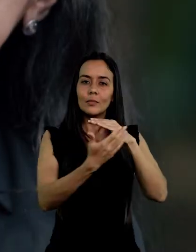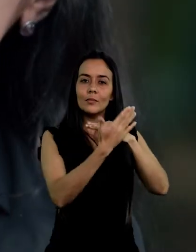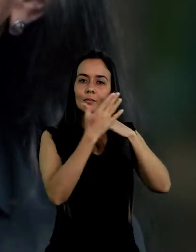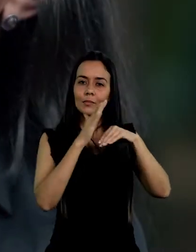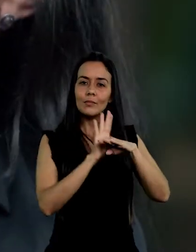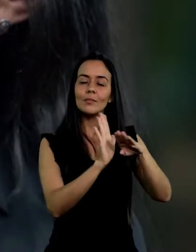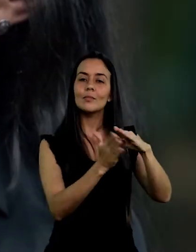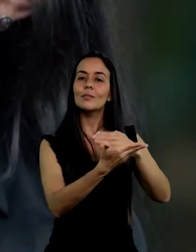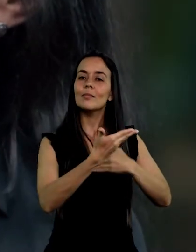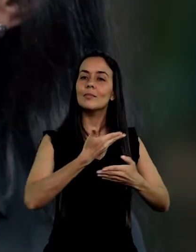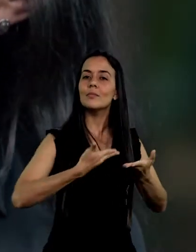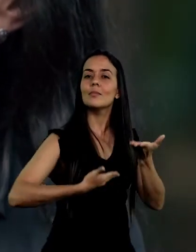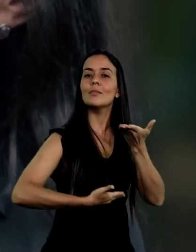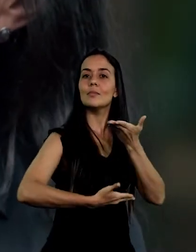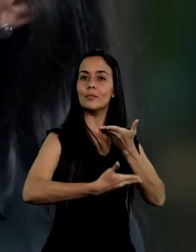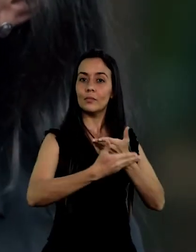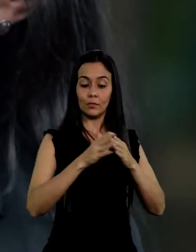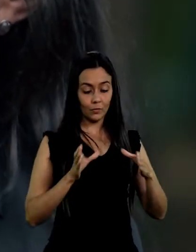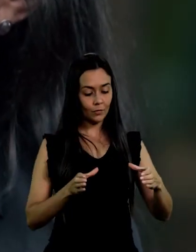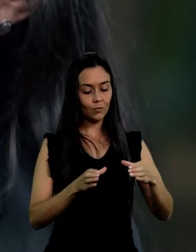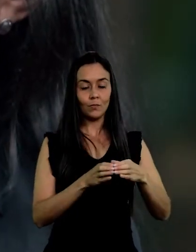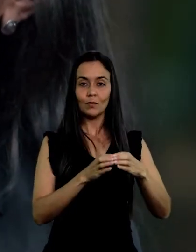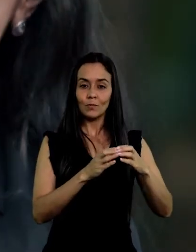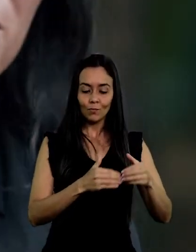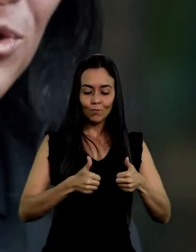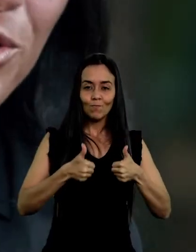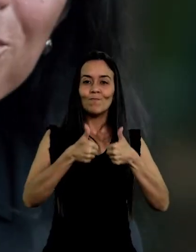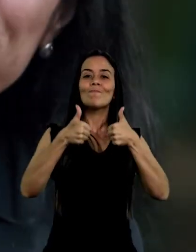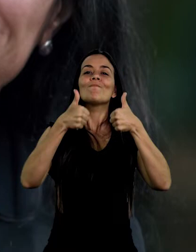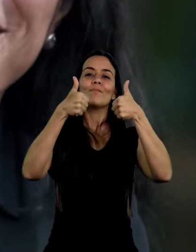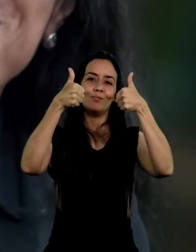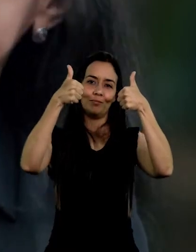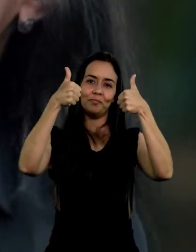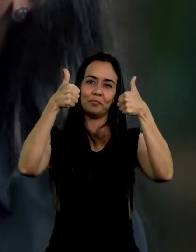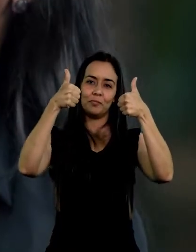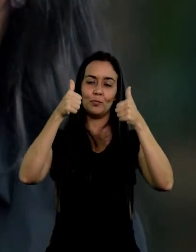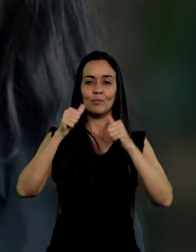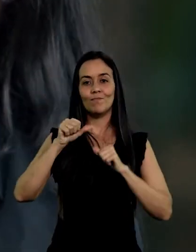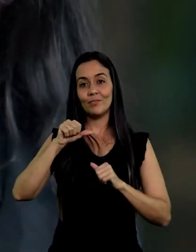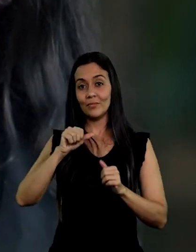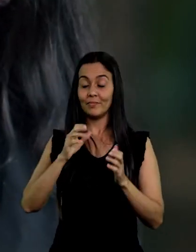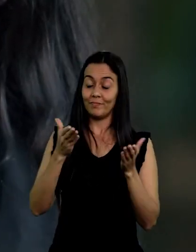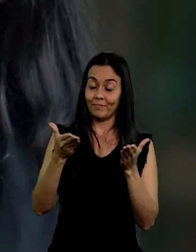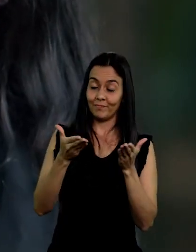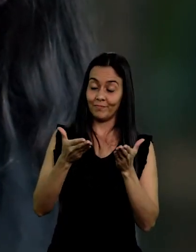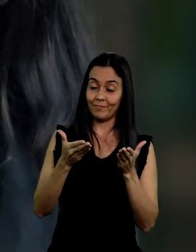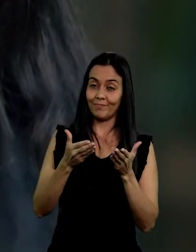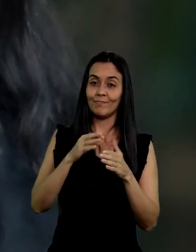E como juntos a gente consegue mudar as coisas, né? É só junto que a gente muda, que a gente sai da pandemia.